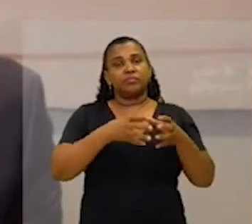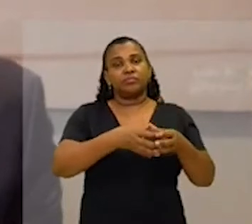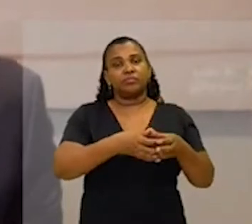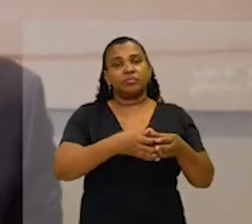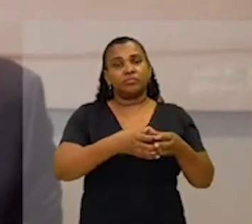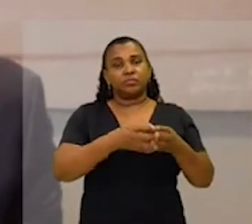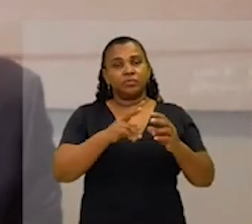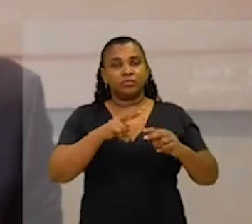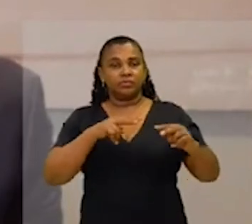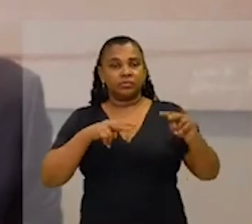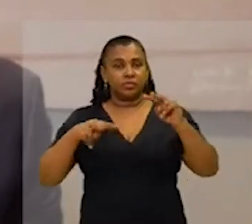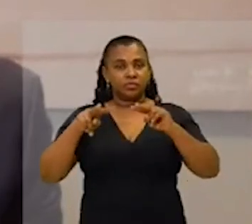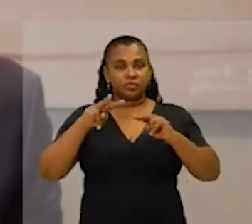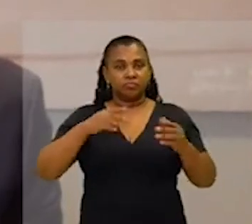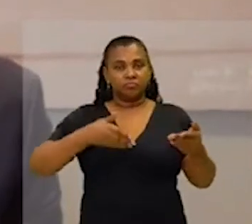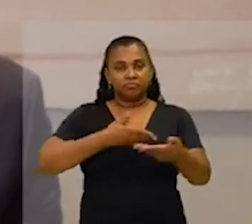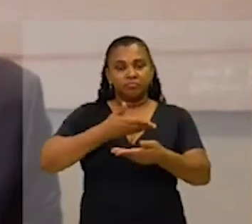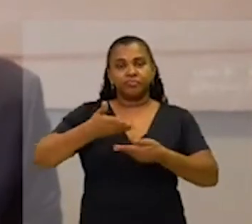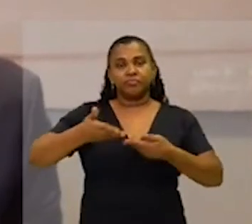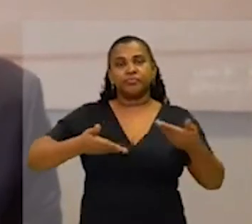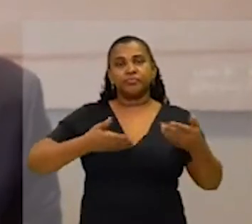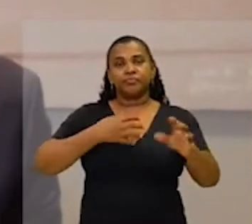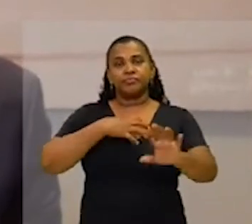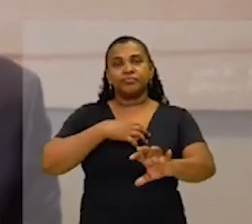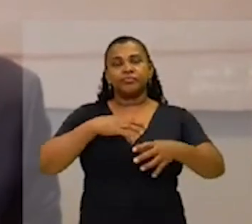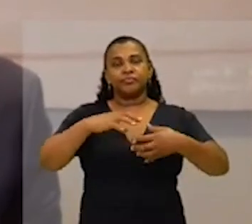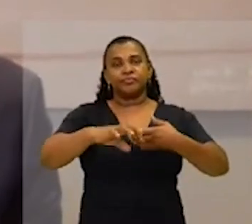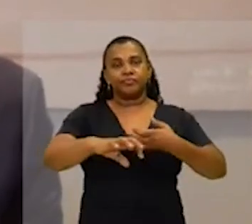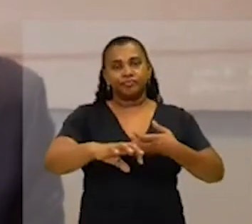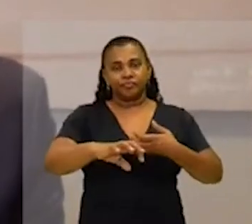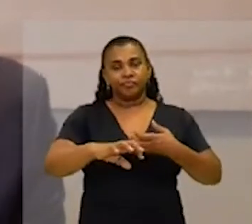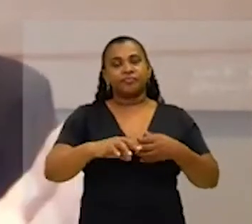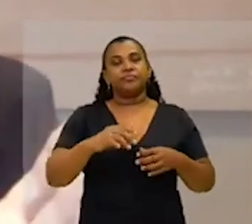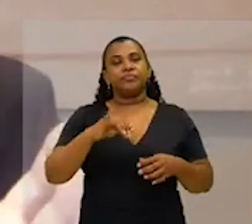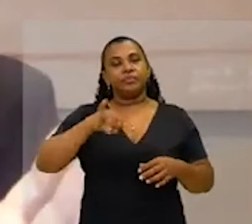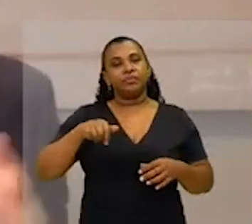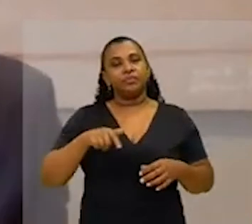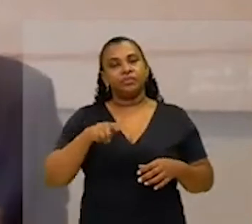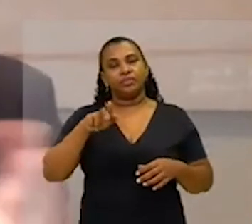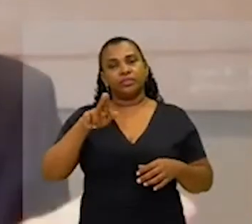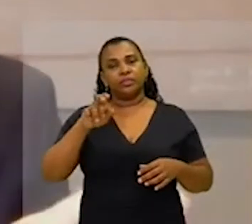solidariedade do princípio da Solidariedade que a Jaqueline bem fala é Talvez um dos fenômenos mais